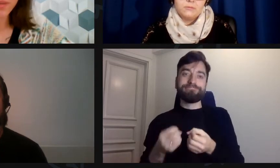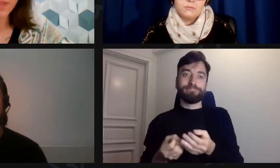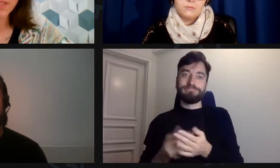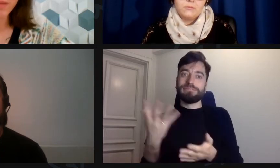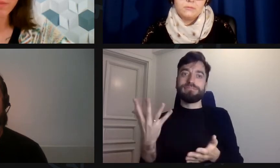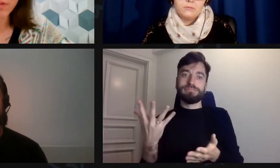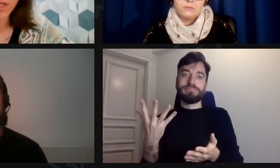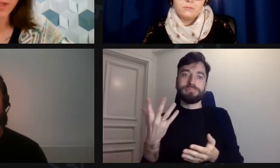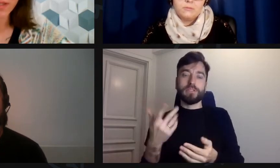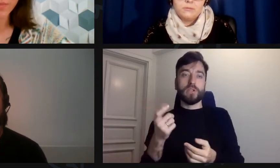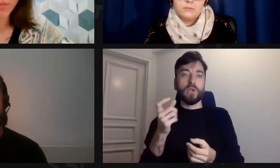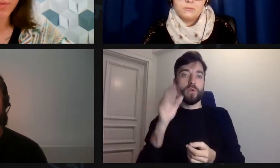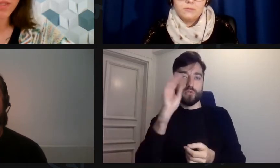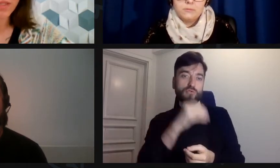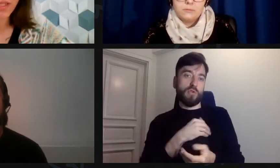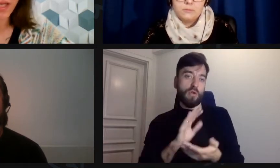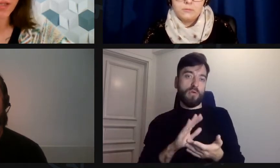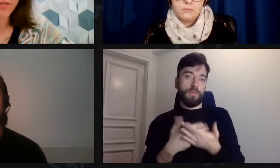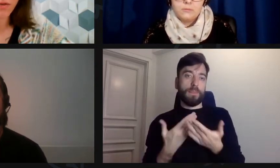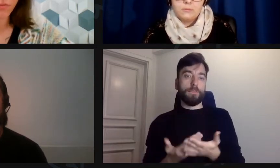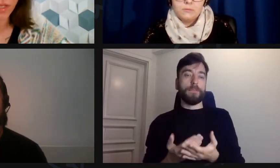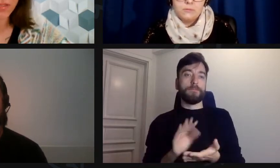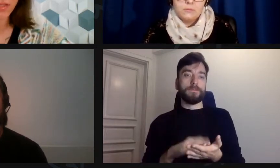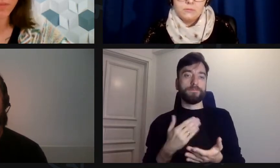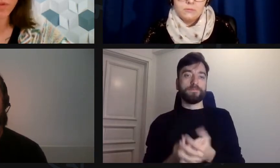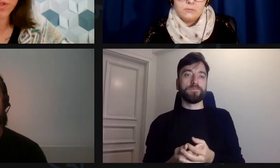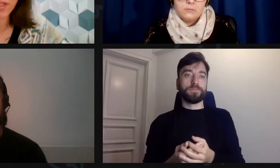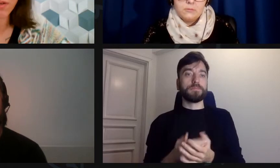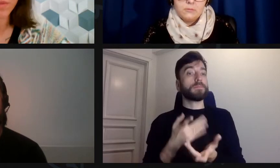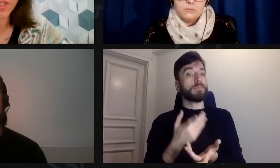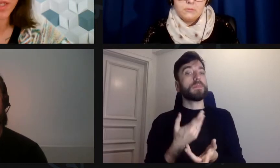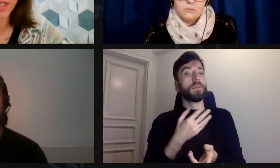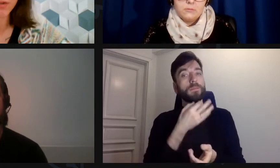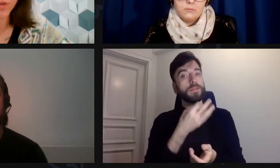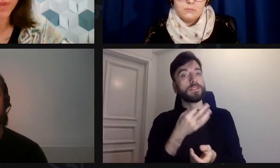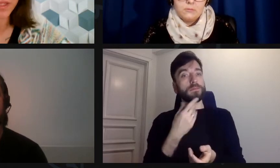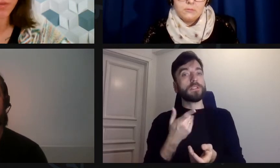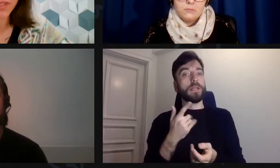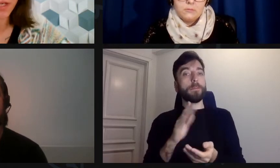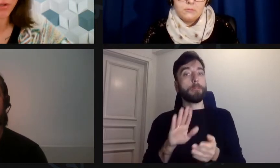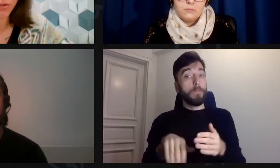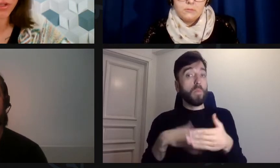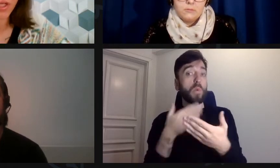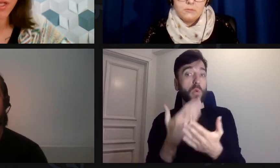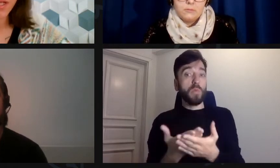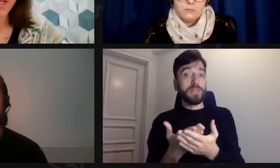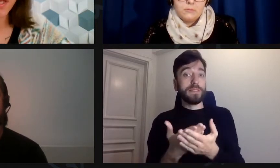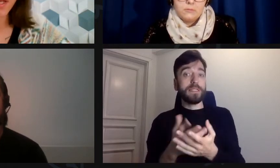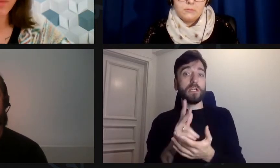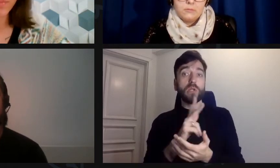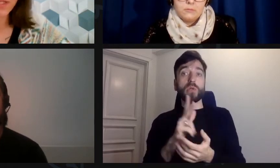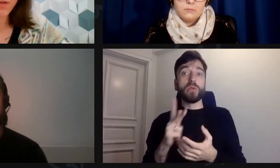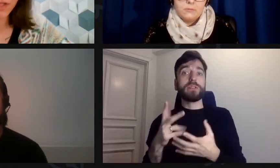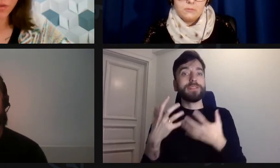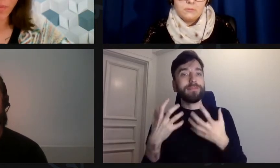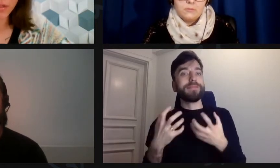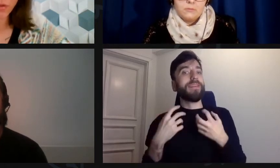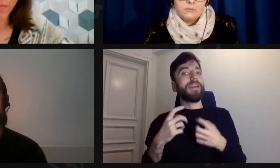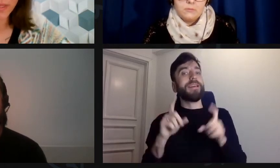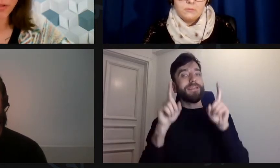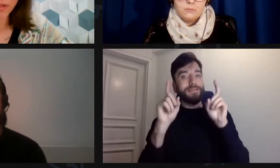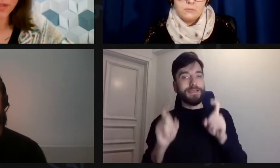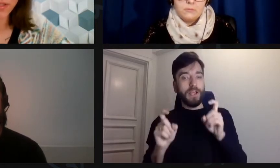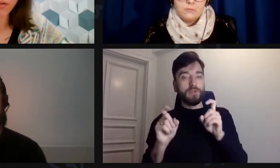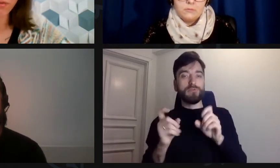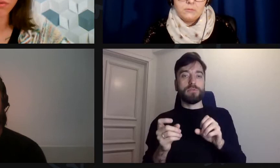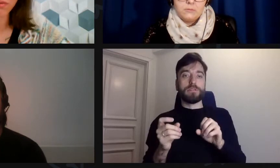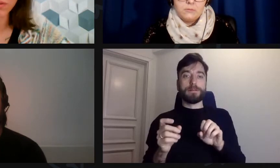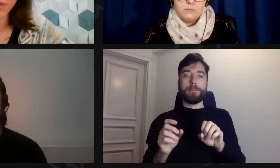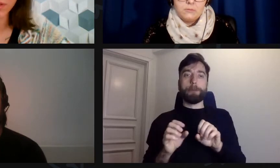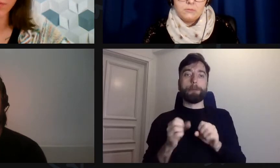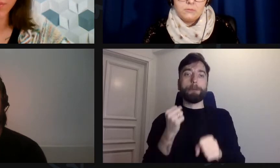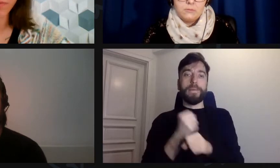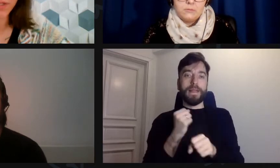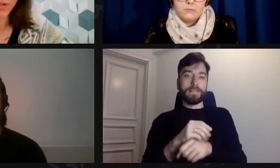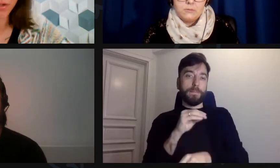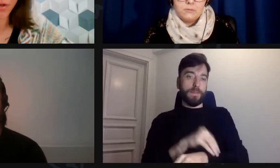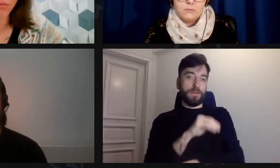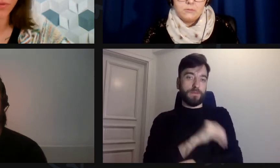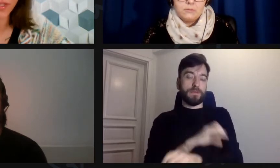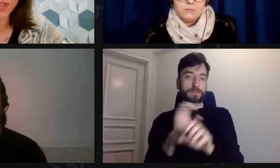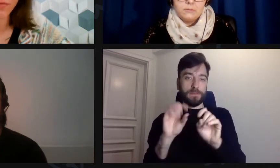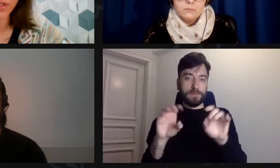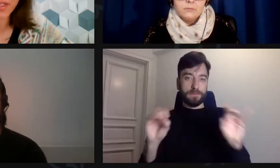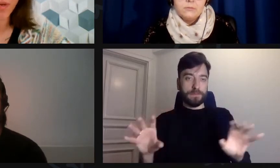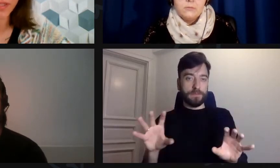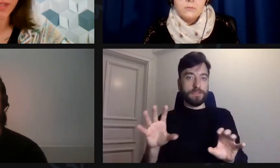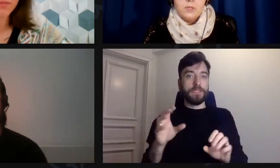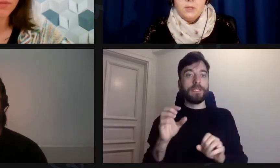czy macie jakieś propozycje, co właśnie można zrobić jeżeli ktoś chciałby zacząć tą metoda pedagogiki cyrki i wprowadzić ja w jakieś swojego działania?